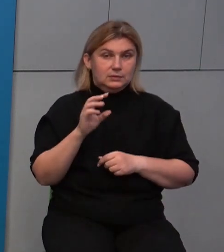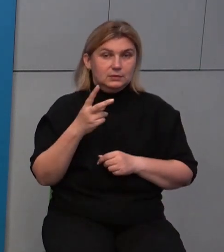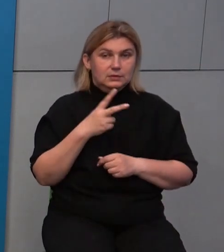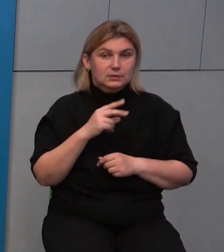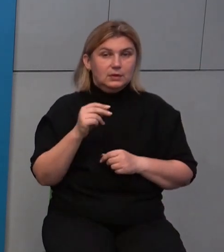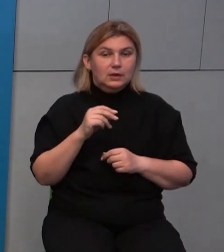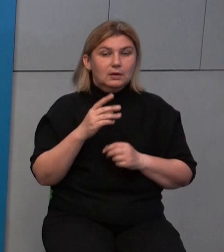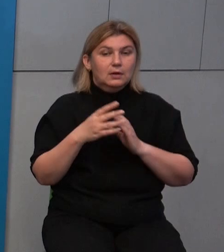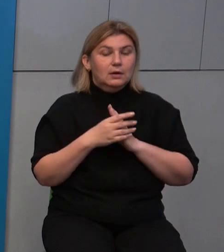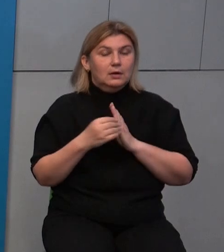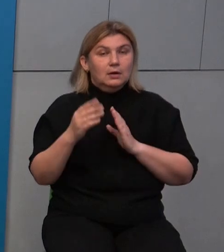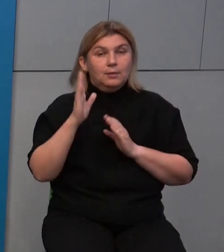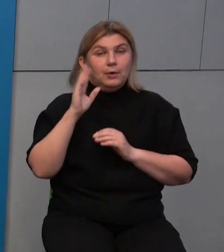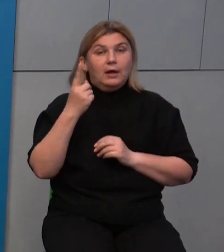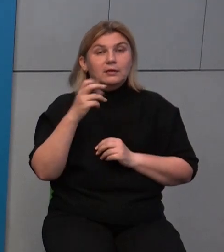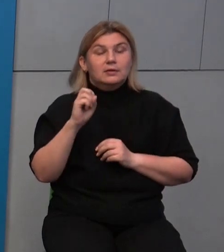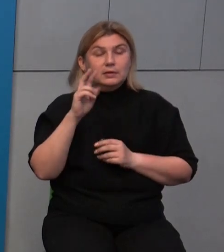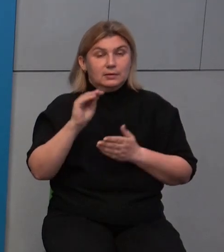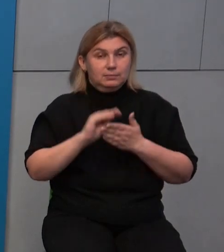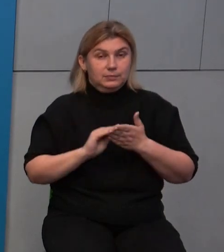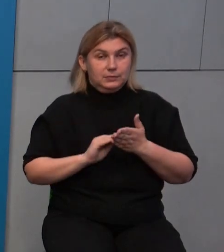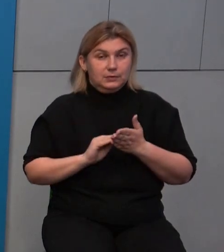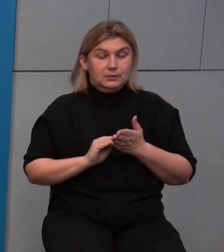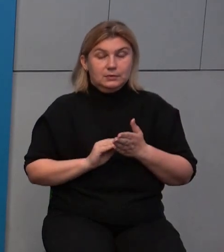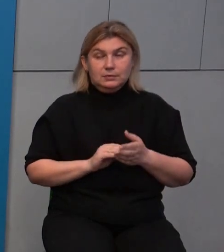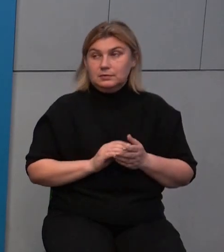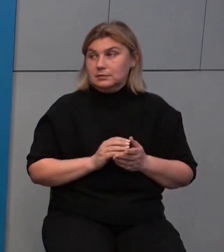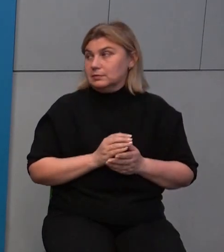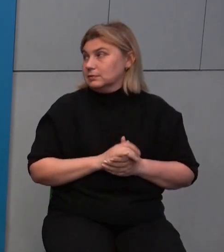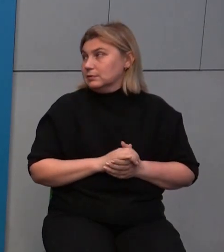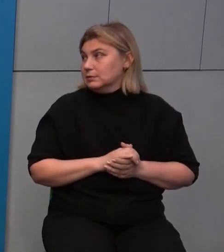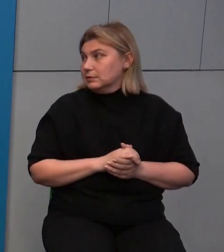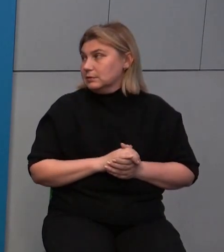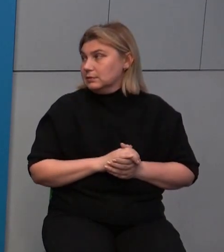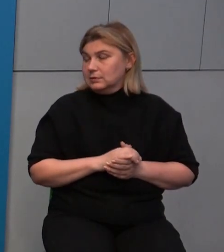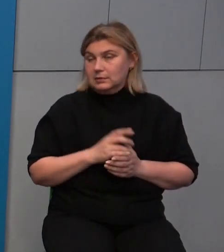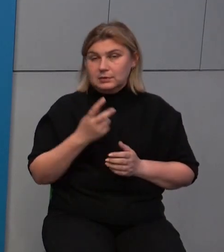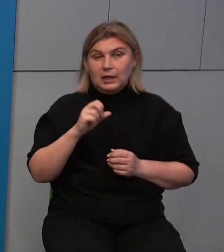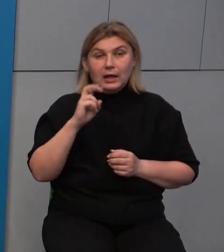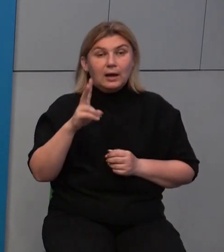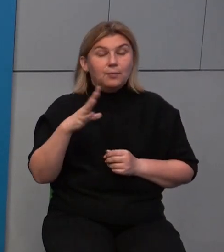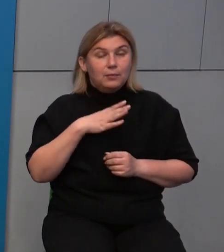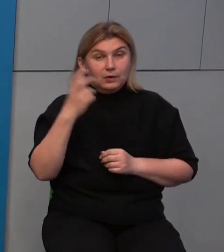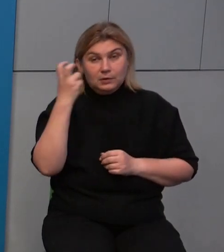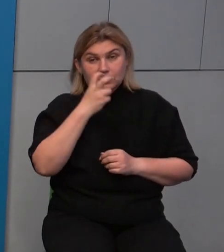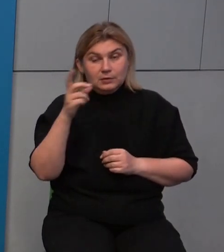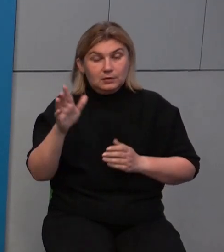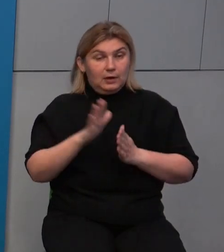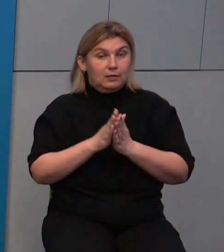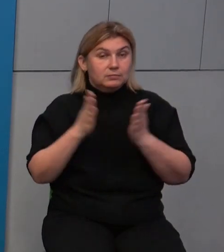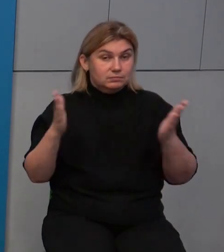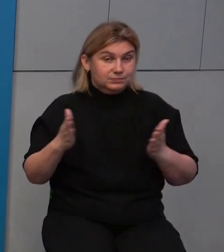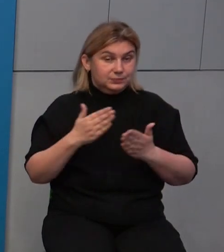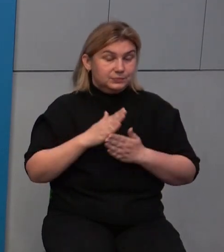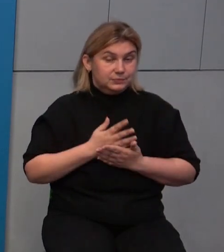o którym Dick później pisał w "Przez ciemne zwierciadło". Ale przy Dicku to po prostu o tyle było ciekawe, że on przecież wydał w serii "Lem poleca"